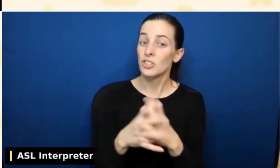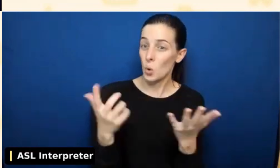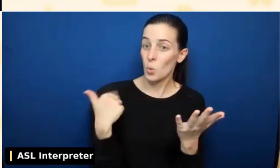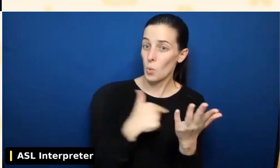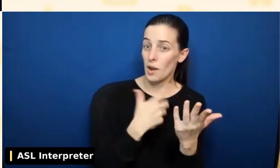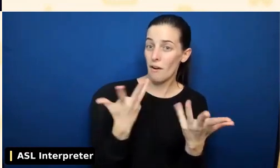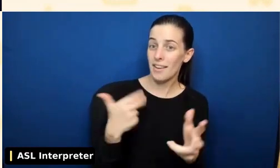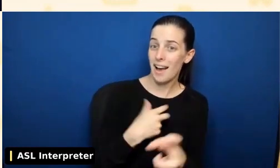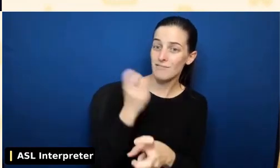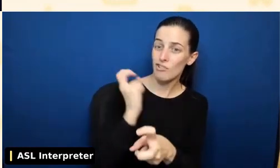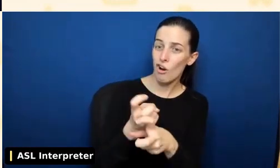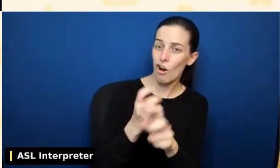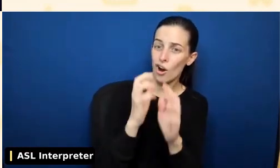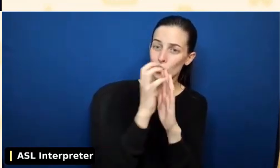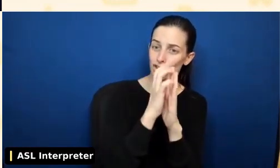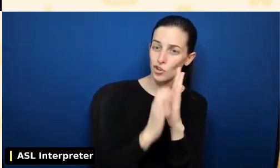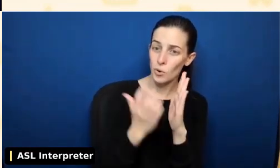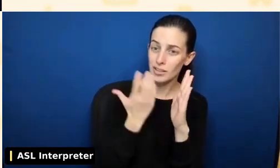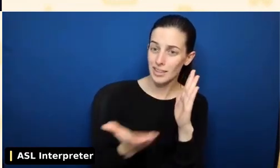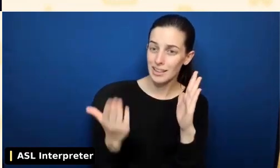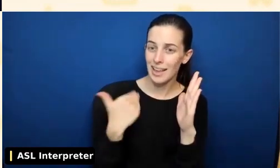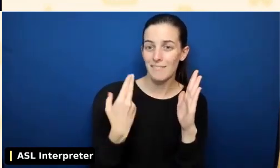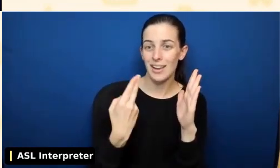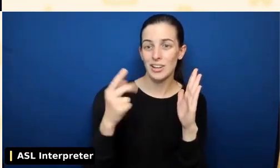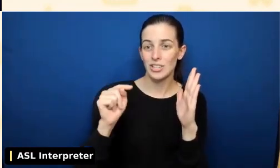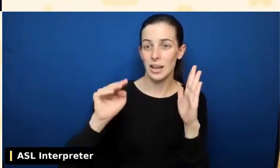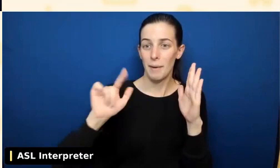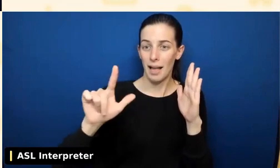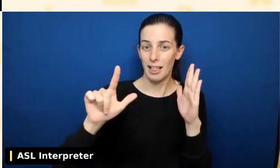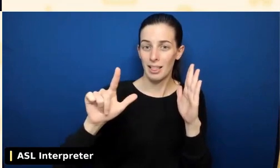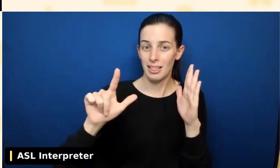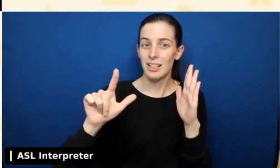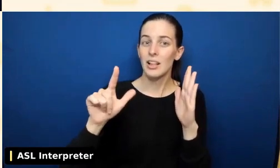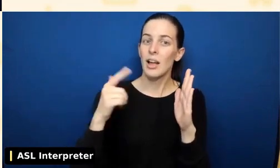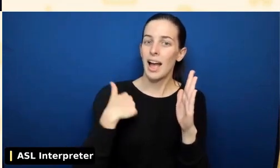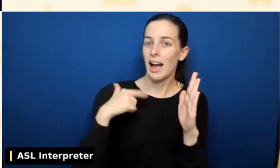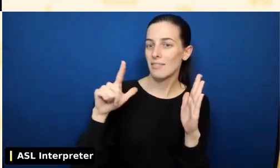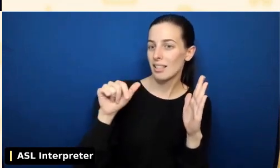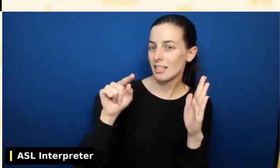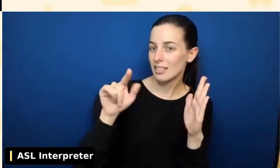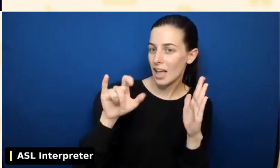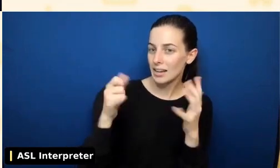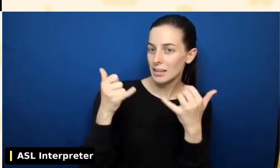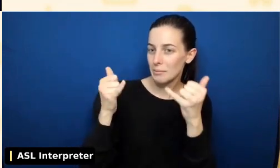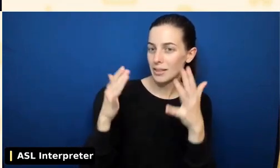En nuestro HTML, tenemos el ID del reproductor del lobby, la fuente, la altura,